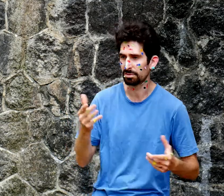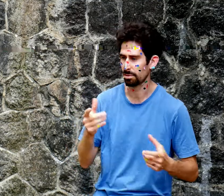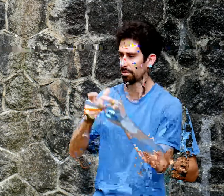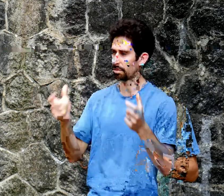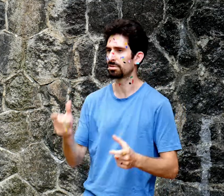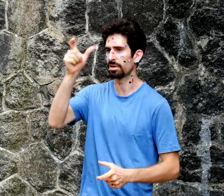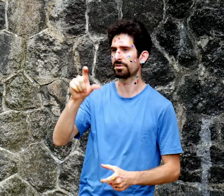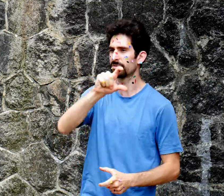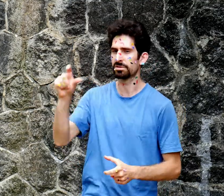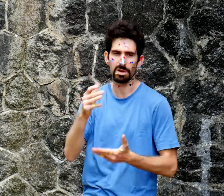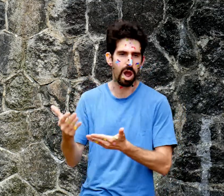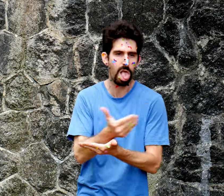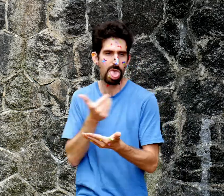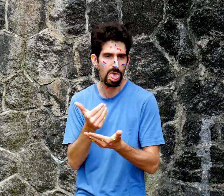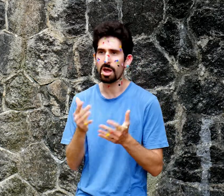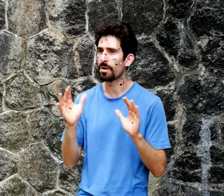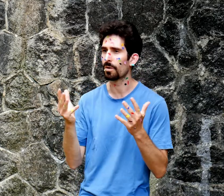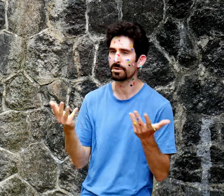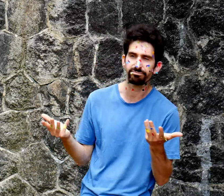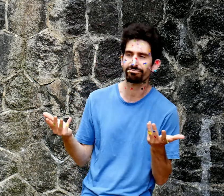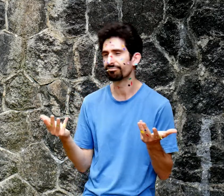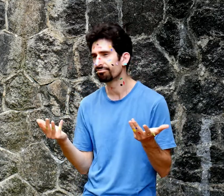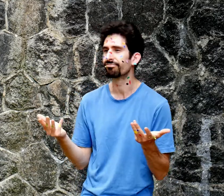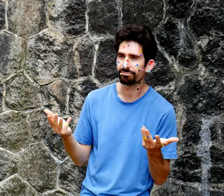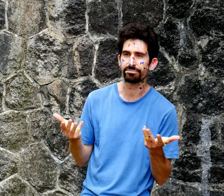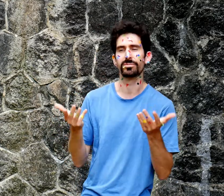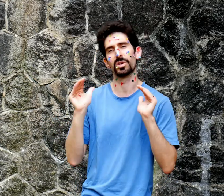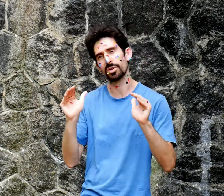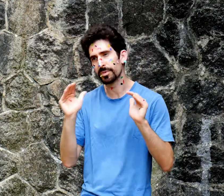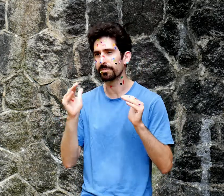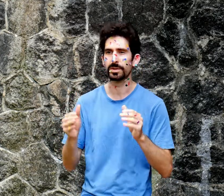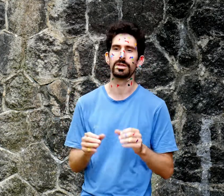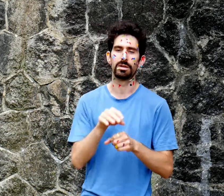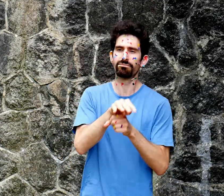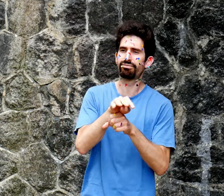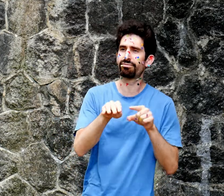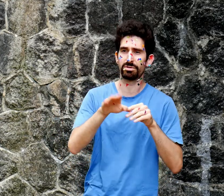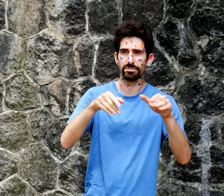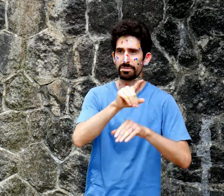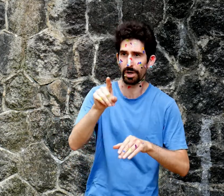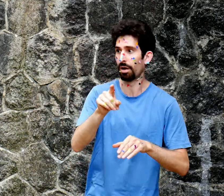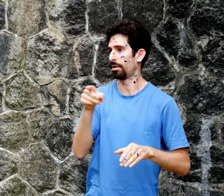Pour les industries pharmaceutiques, comment se faire de l'argent ? Quand même, quand les antibiotiques ne marchent pas,